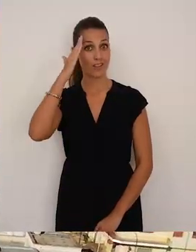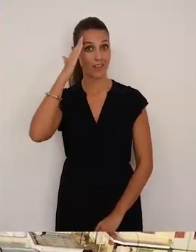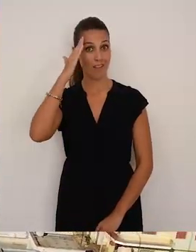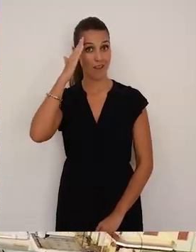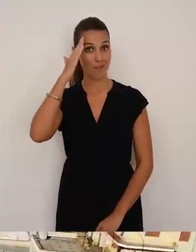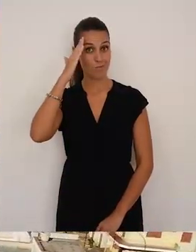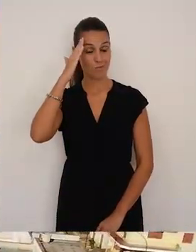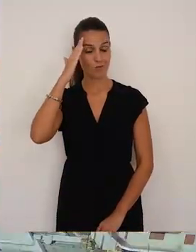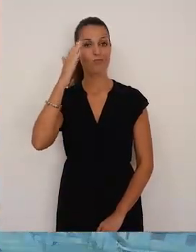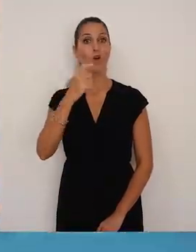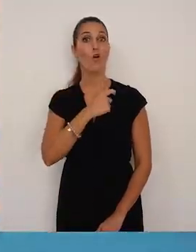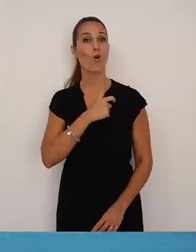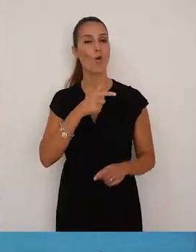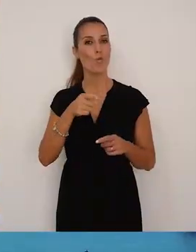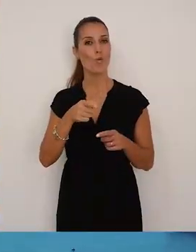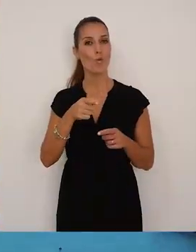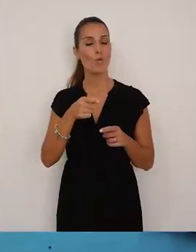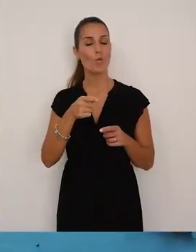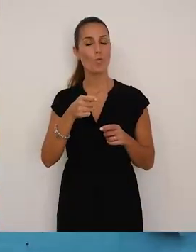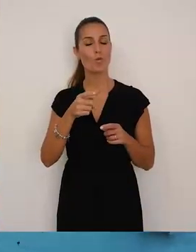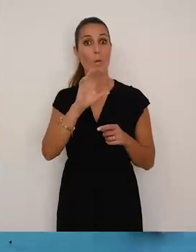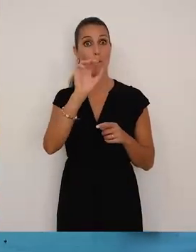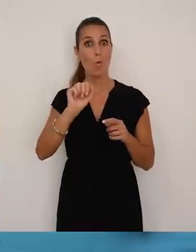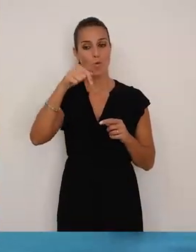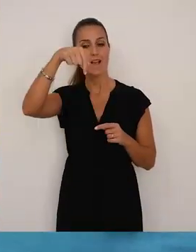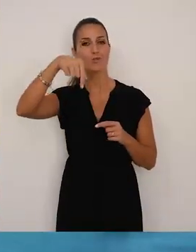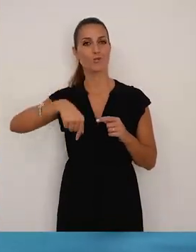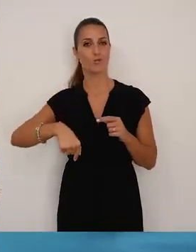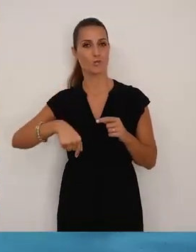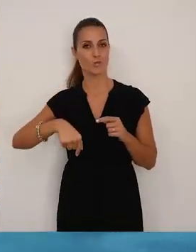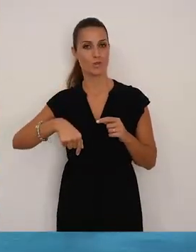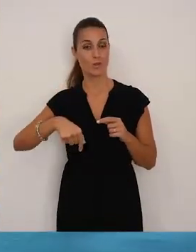Castrignano del Capo è il comune più a sud della penisola pugliese e rientra nell’Unione